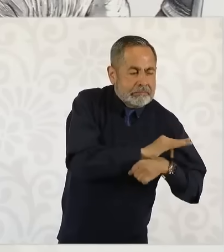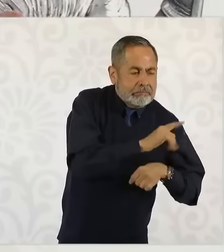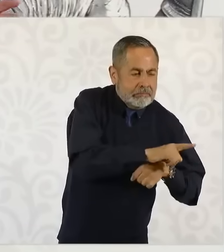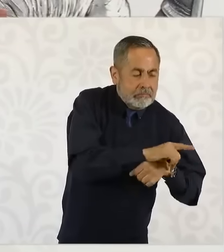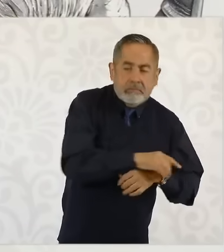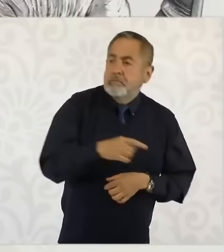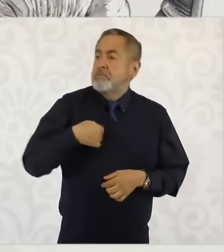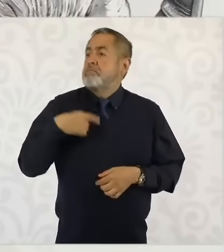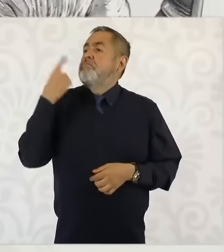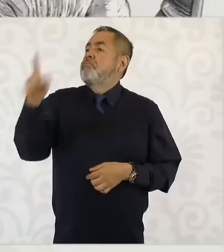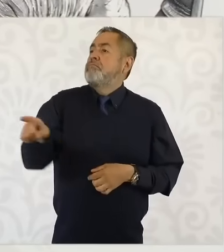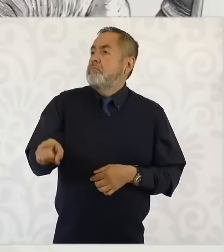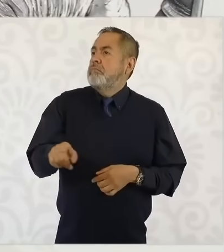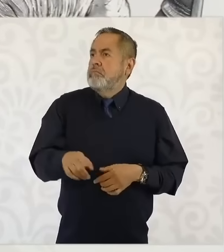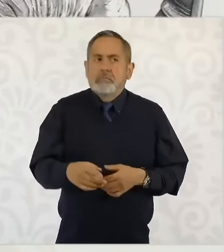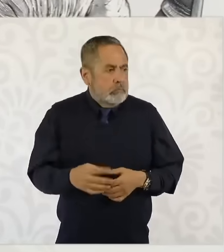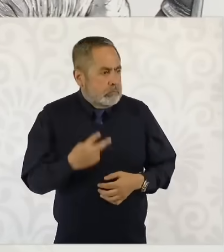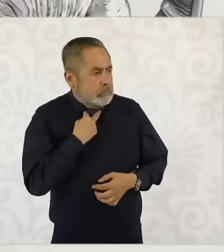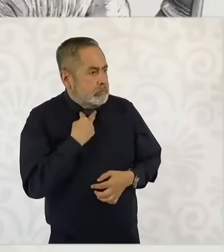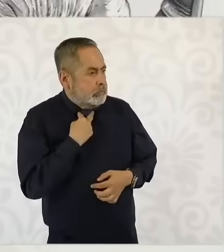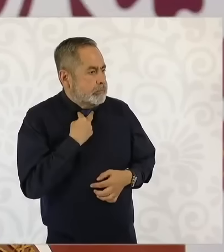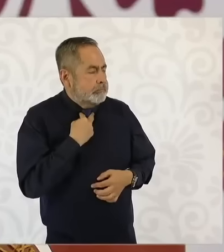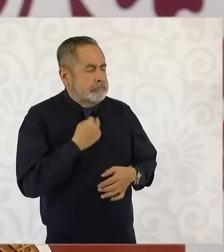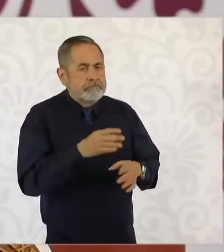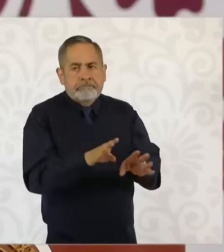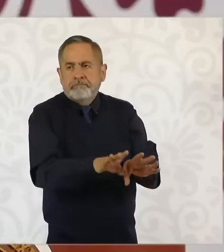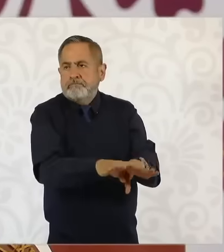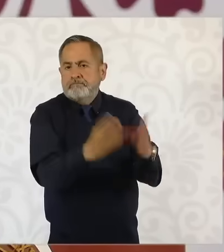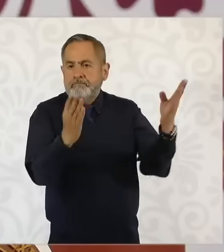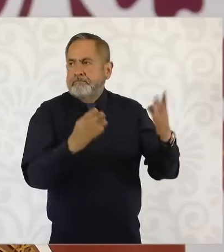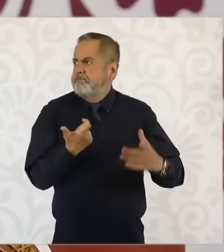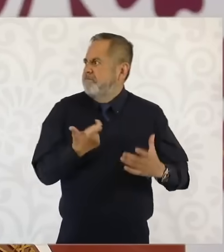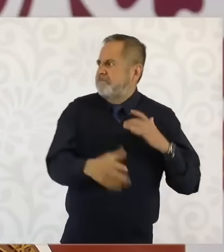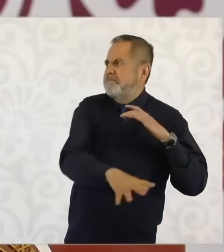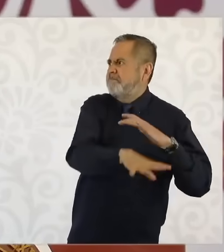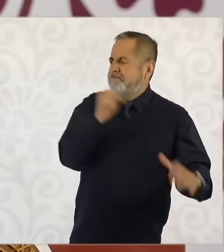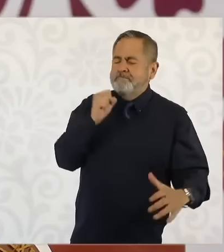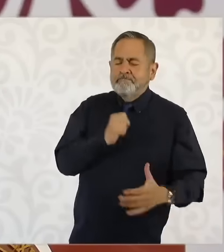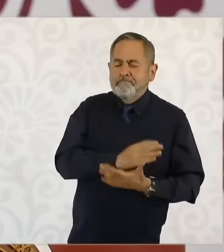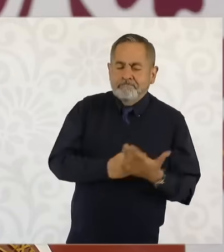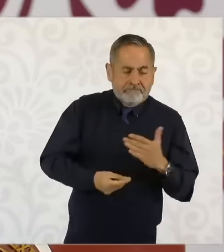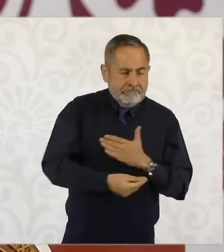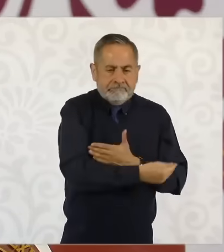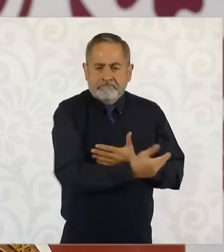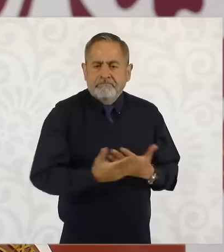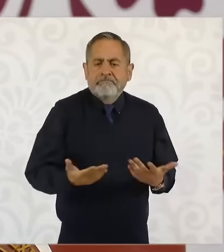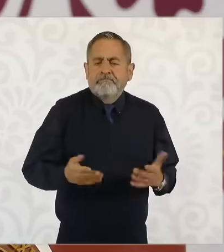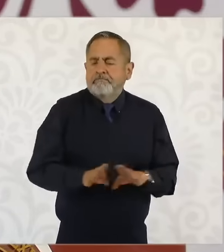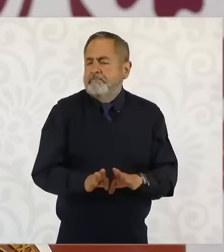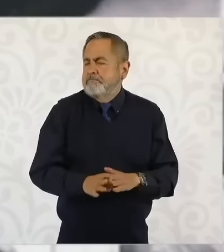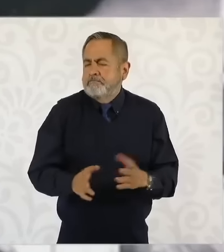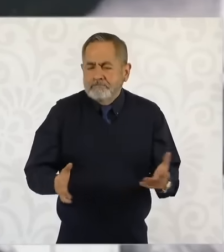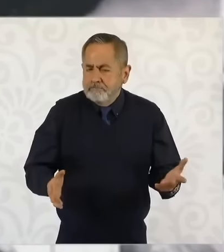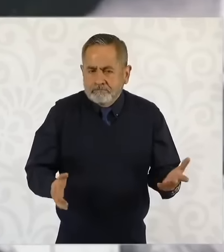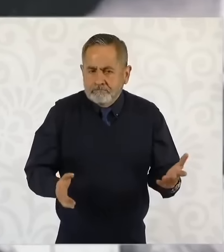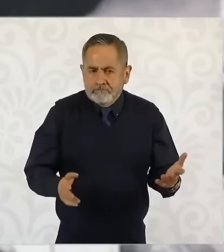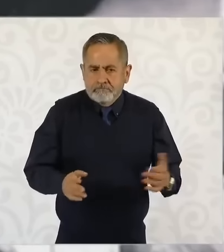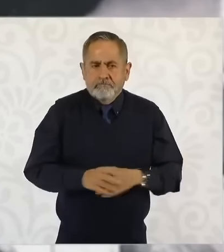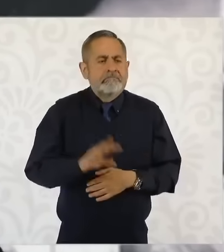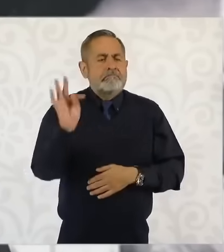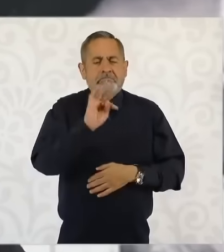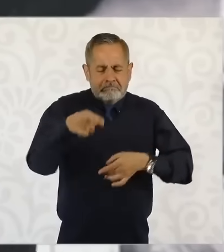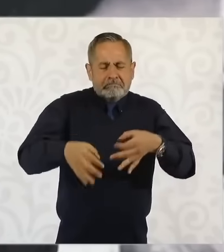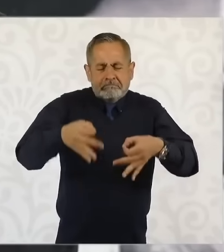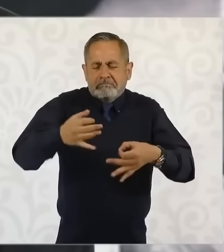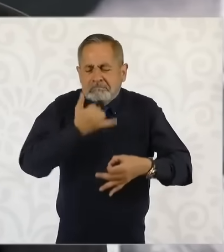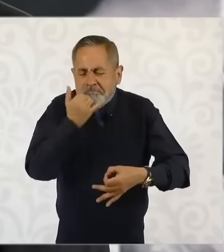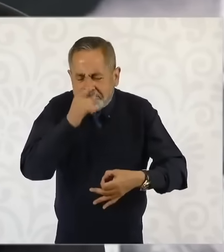de esa de ese tamaño es gratuito en ninguna parte del mundo ¿no una cosa es el error judicial o la